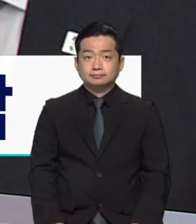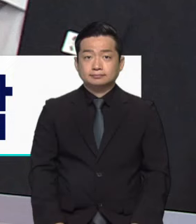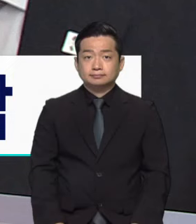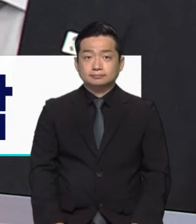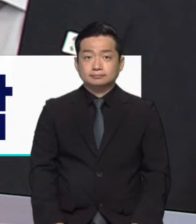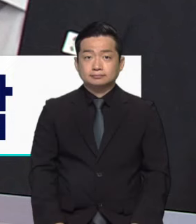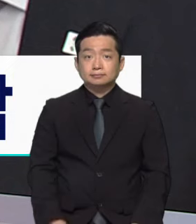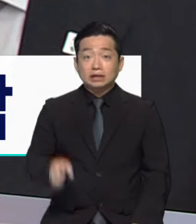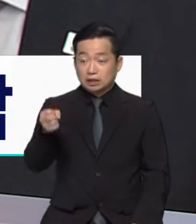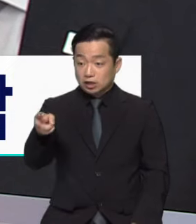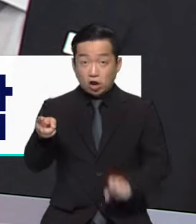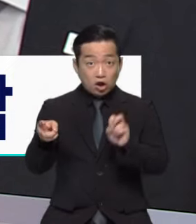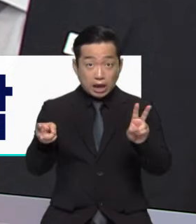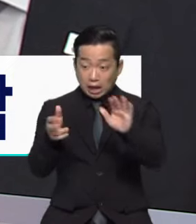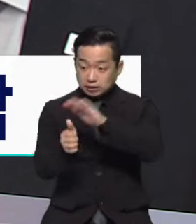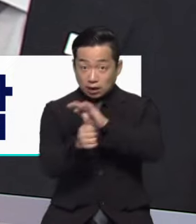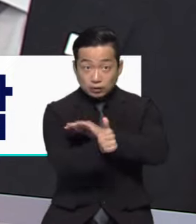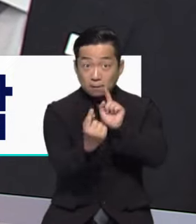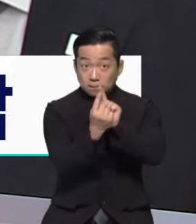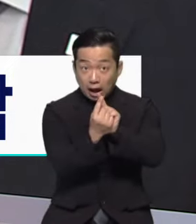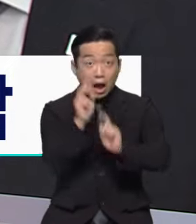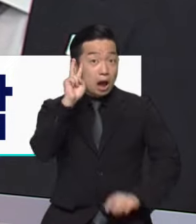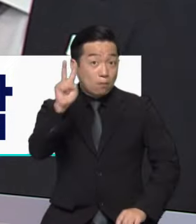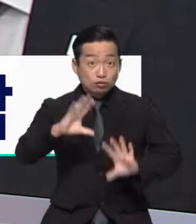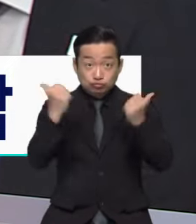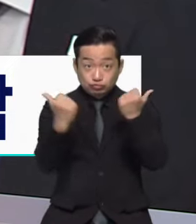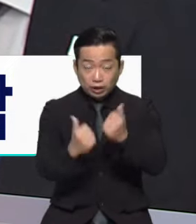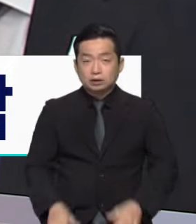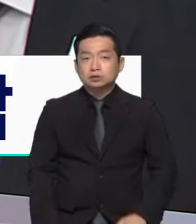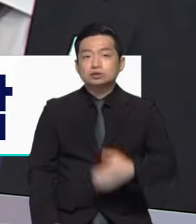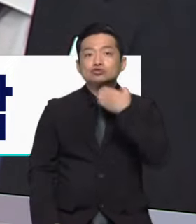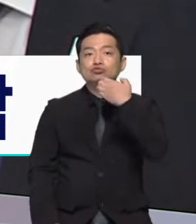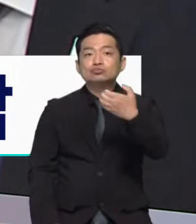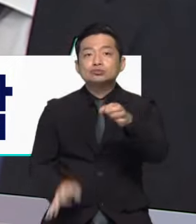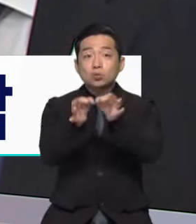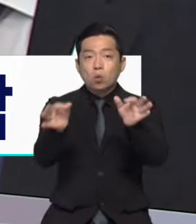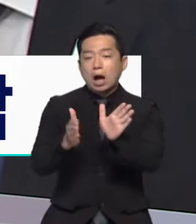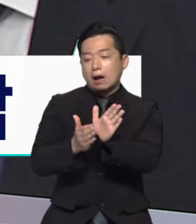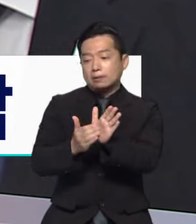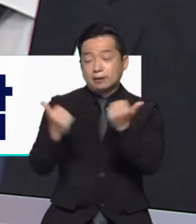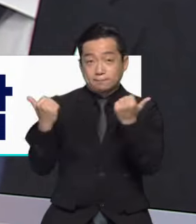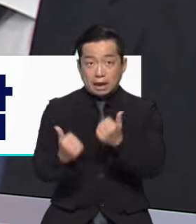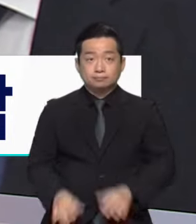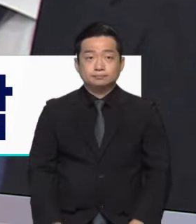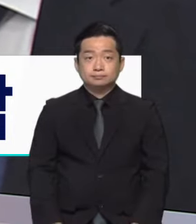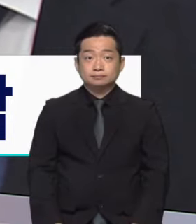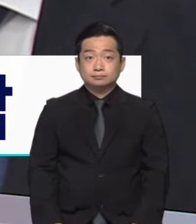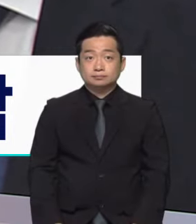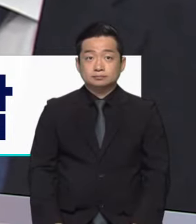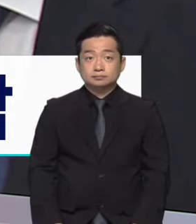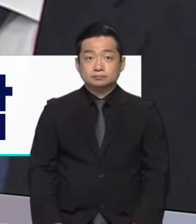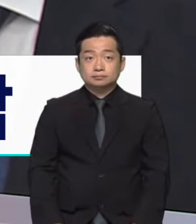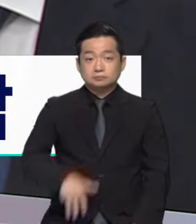(앵커) 여야 대표 회담이 모레 국회에서 90분 동안 비공개로 열립니다. 이 자리에서 채 해병 특검과